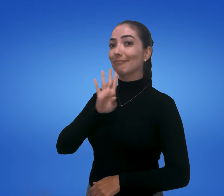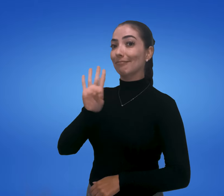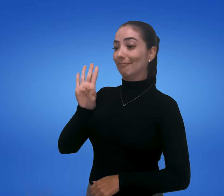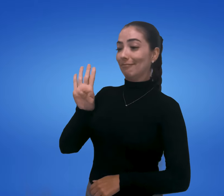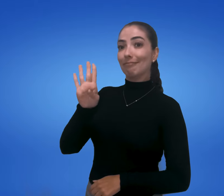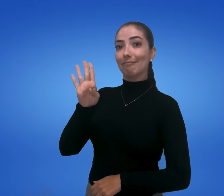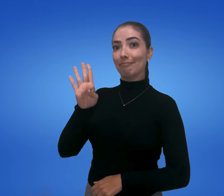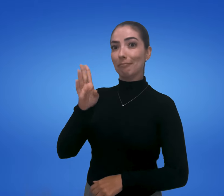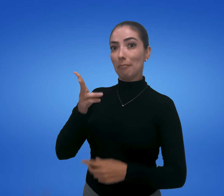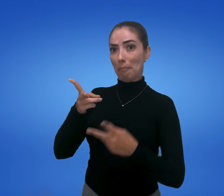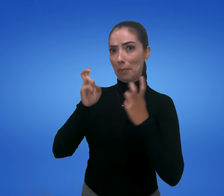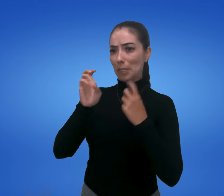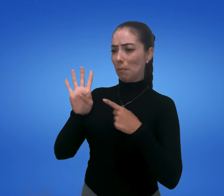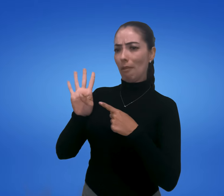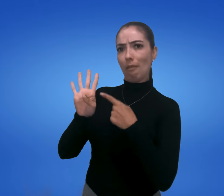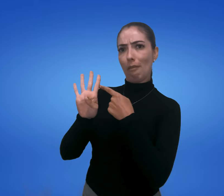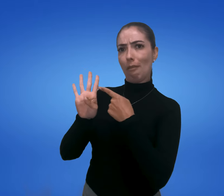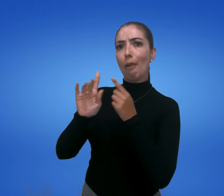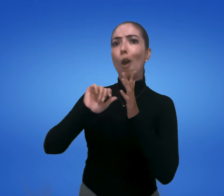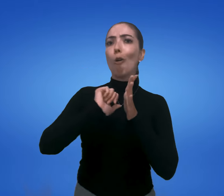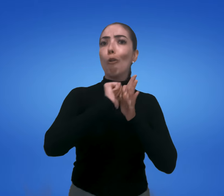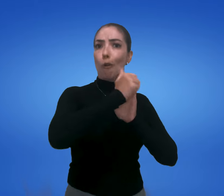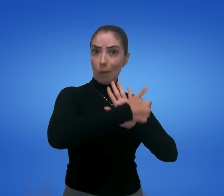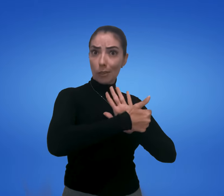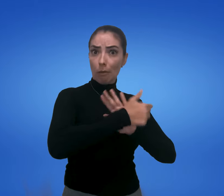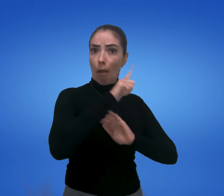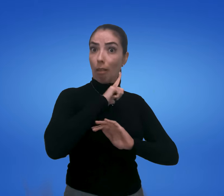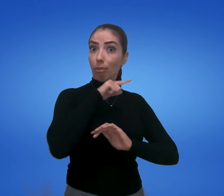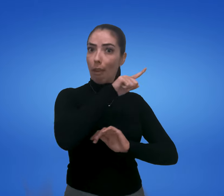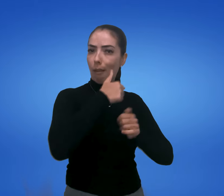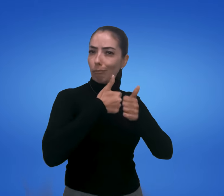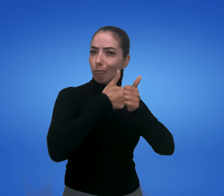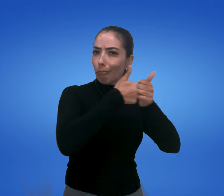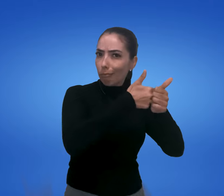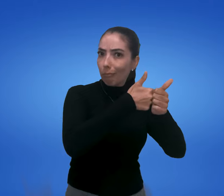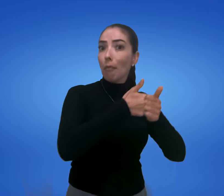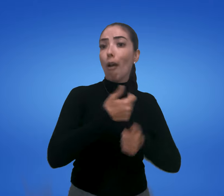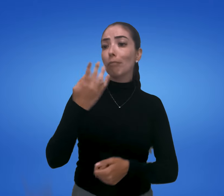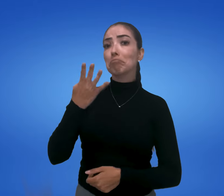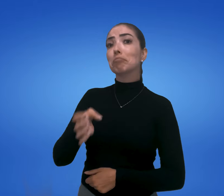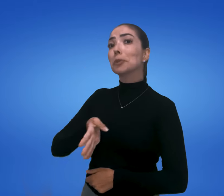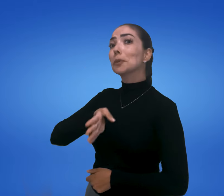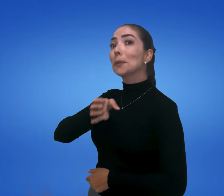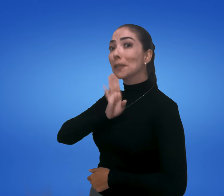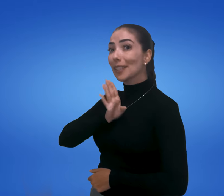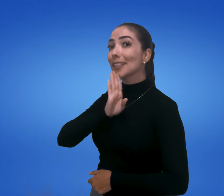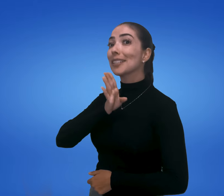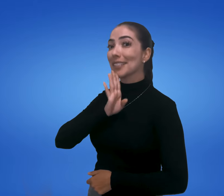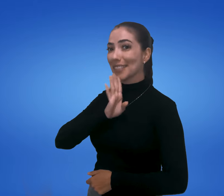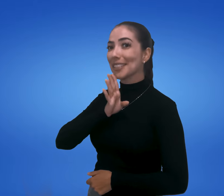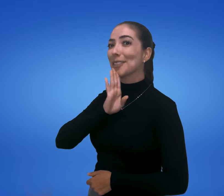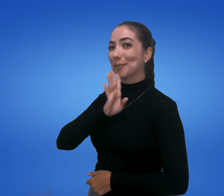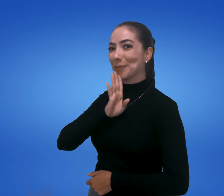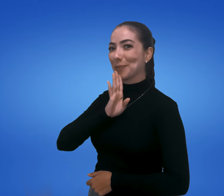Eu percebam a configuração de mão nós precisamos Seguir corretamente conhecer